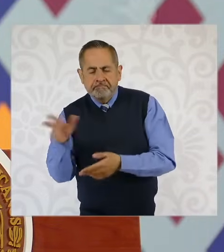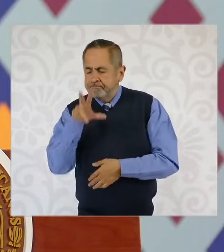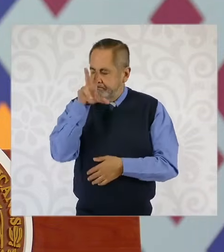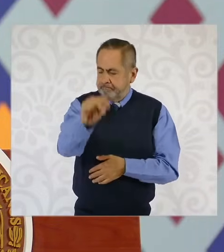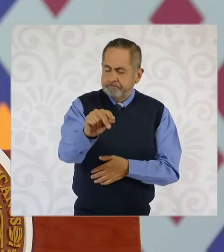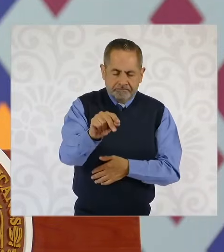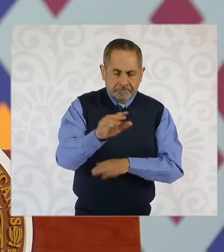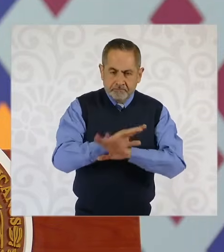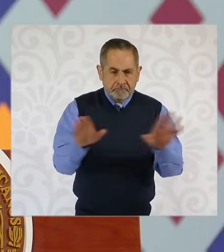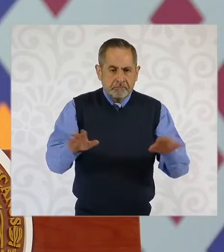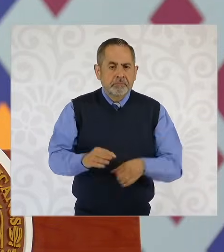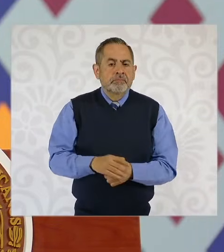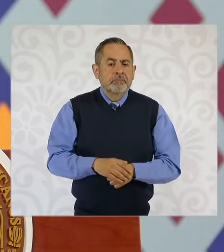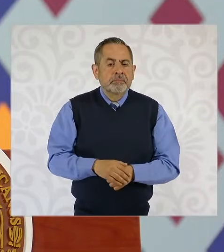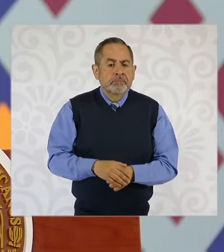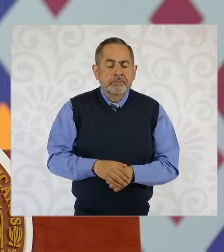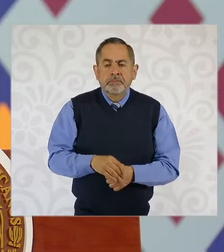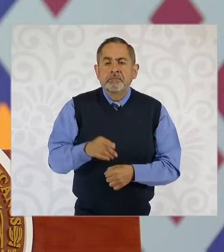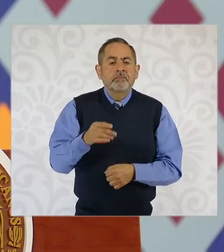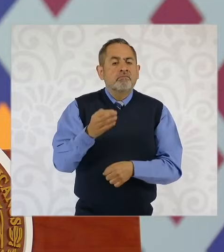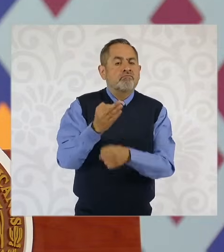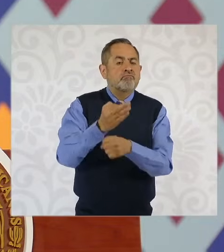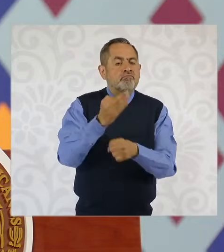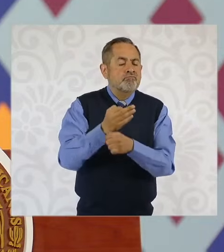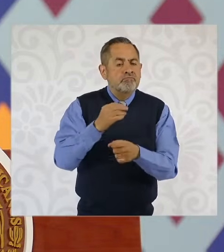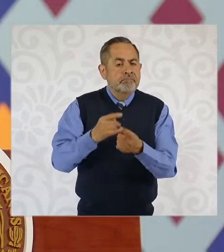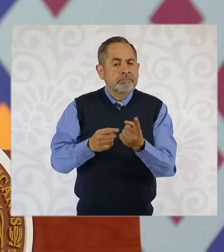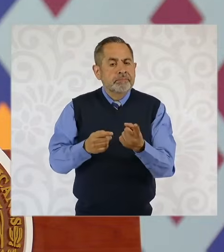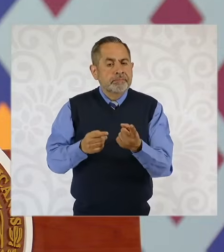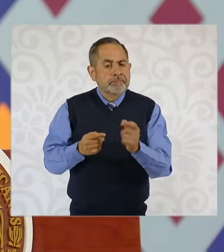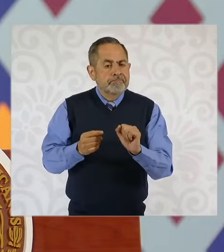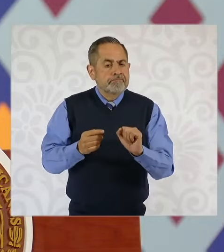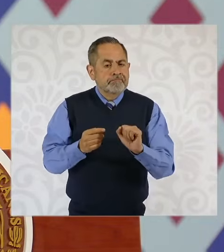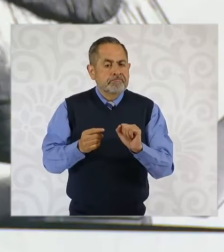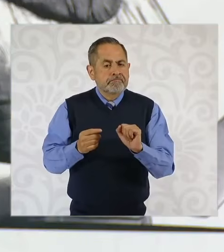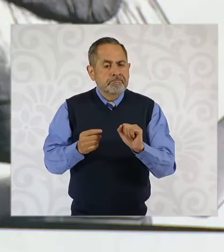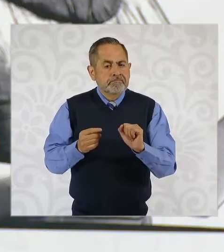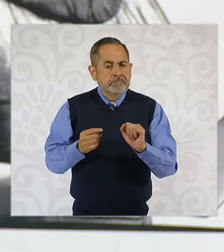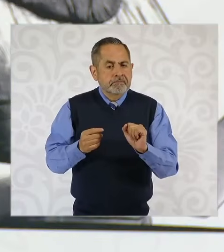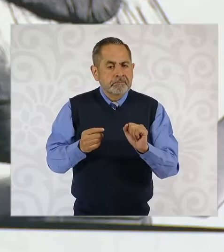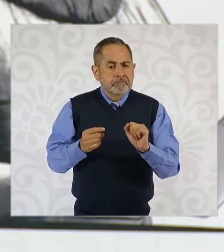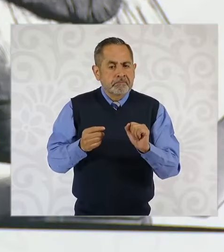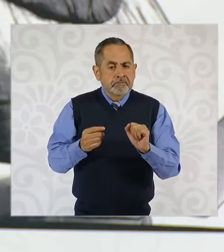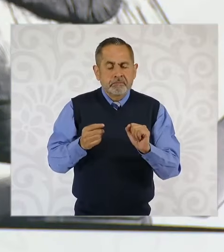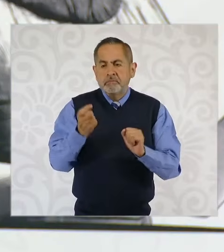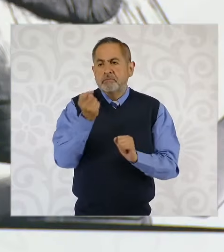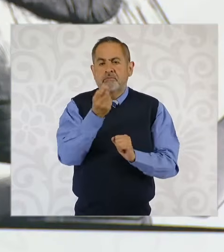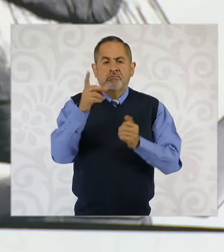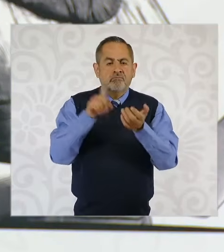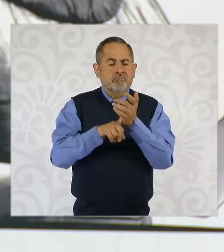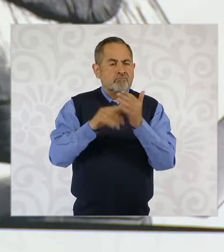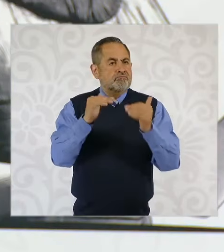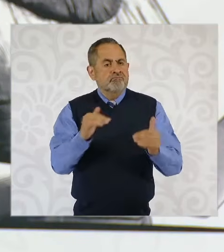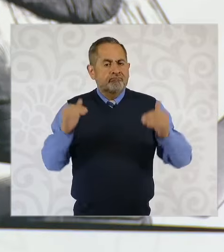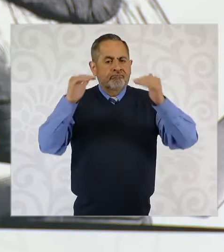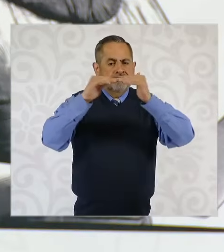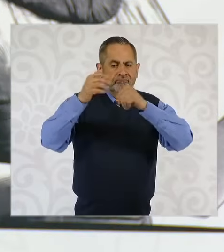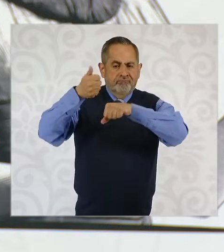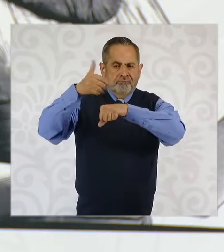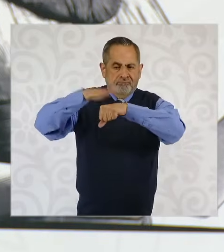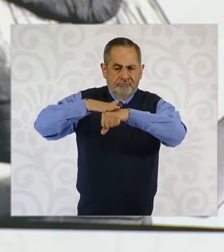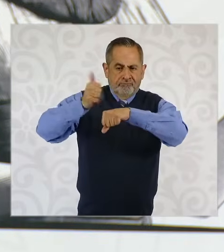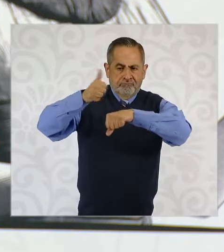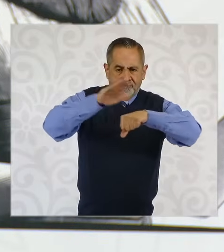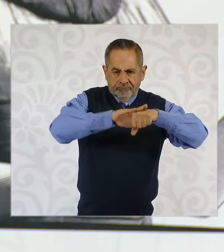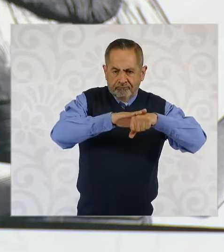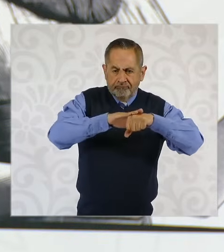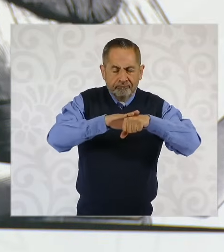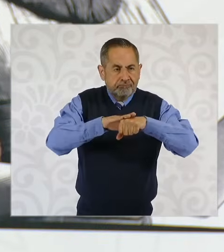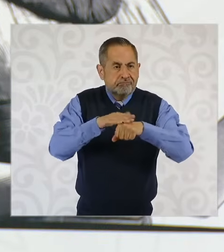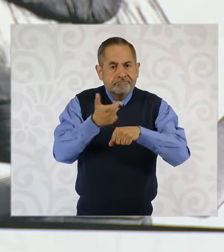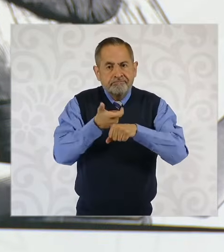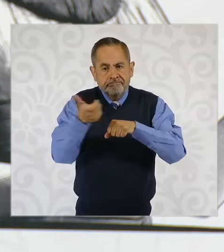una disminución mayor de la parte corporativa vamos a decir en los salarios y en todo caso en la